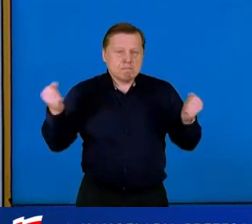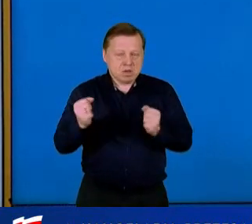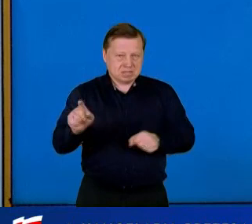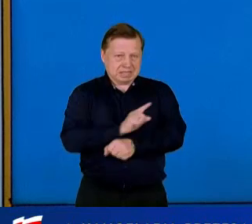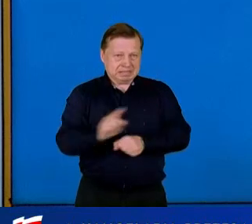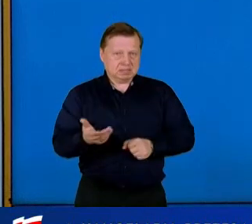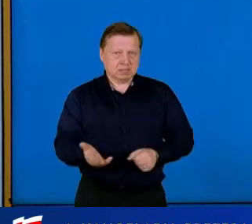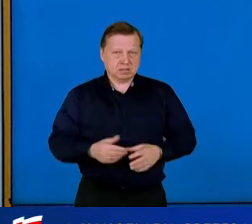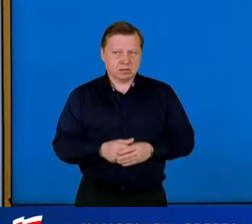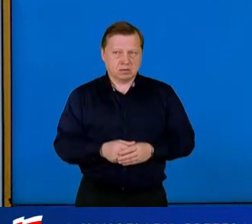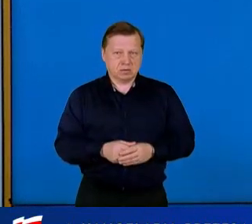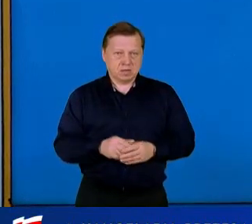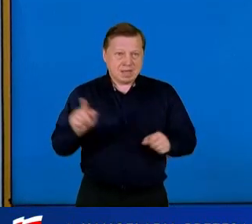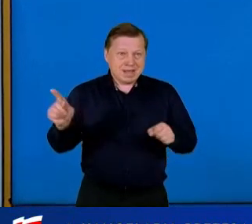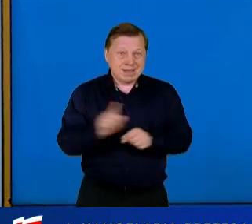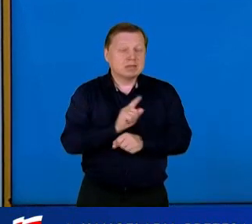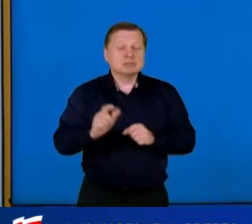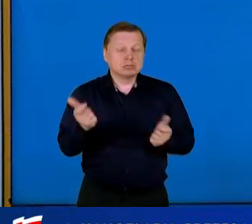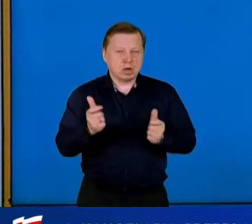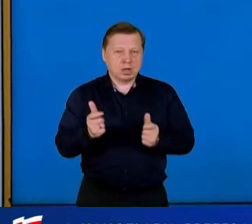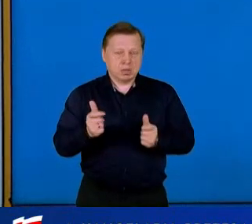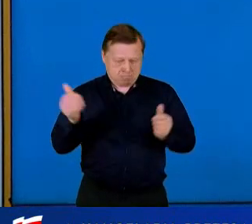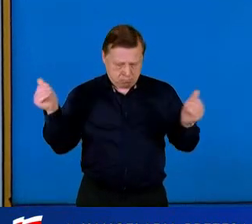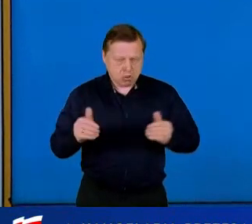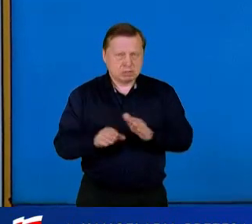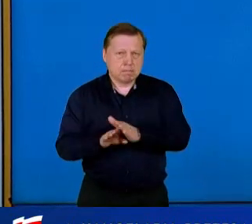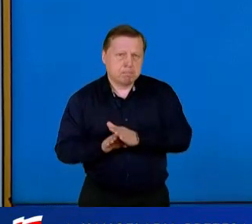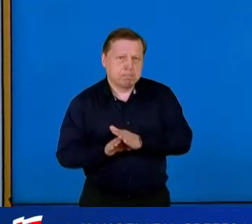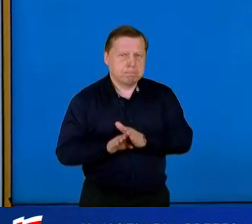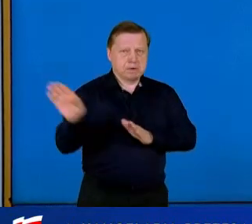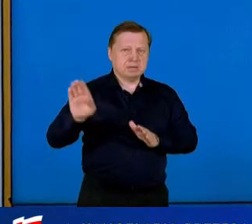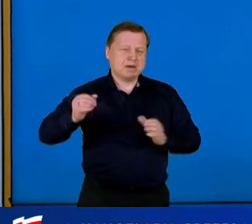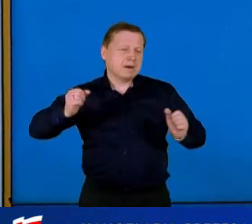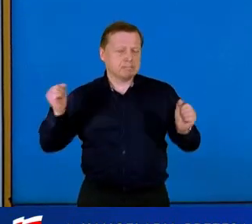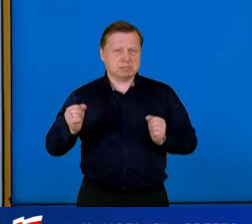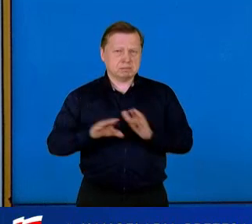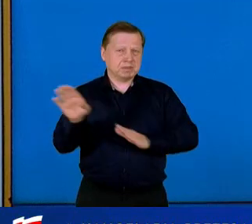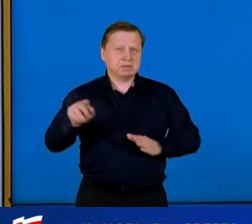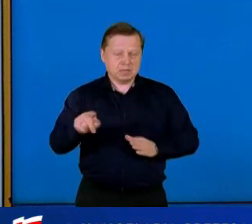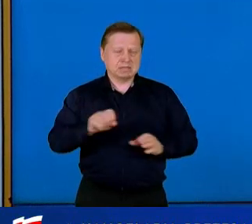Ryzyka niekontrolowanego przyrostu, niekontrolowanego przyrostu zakażeń.